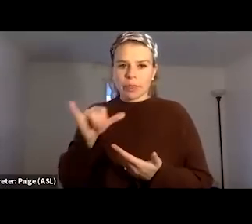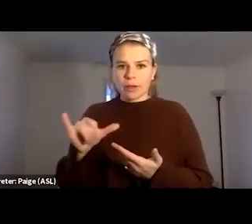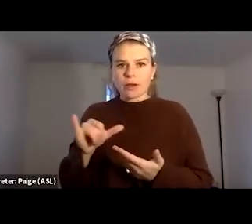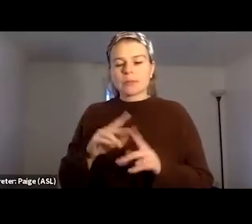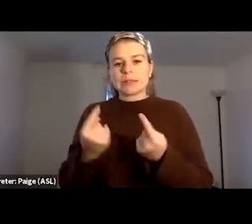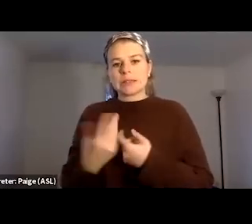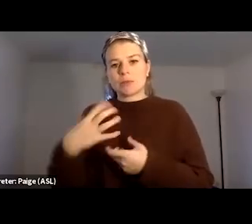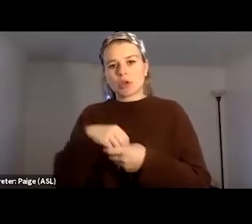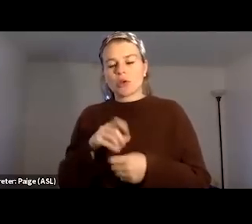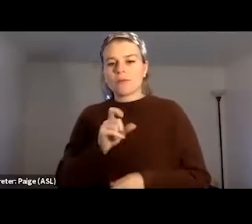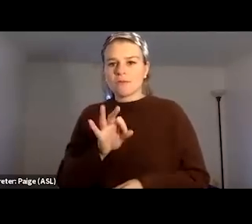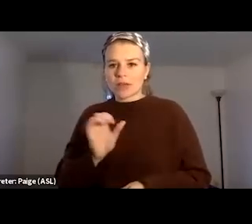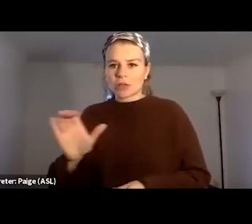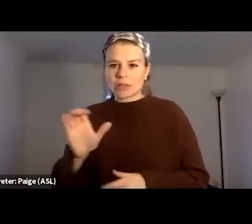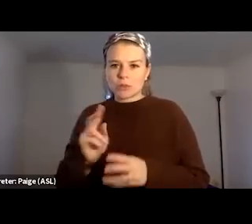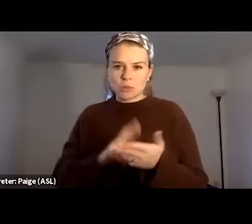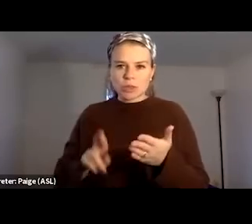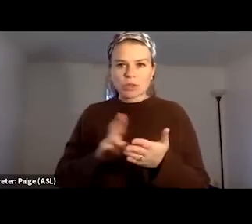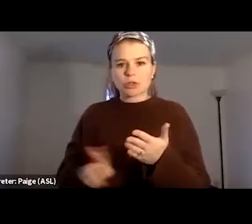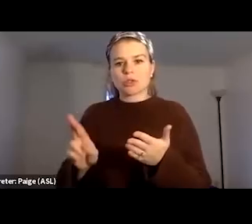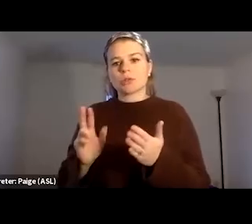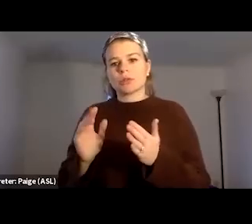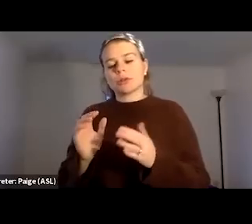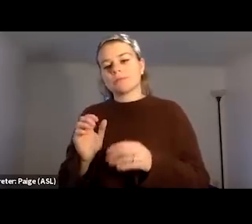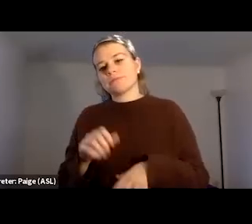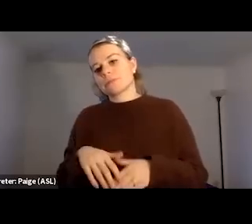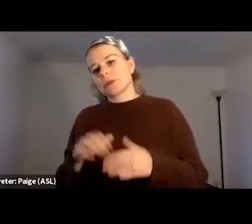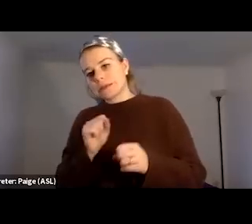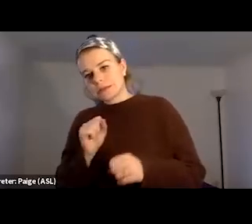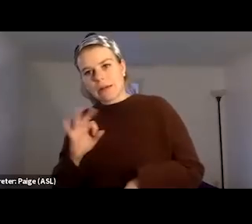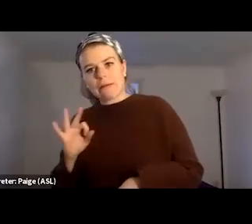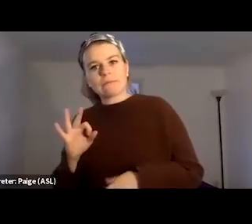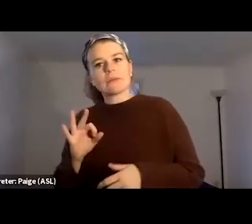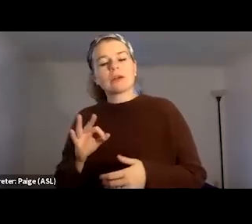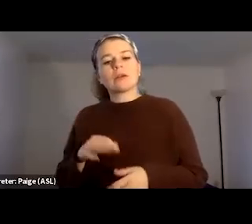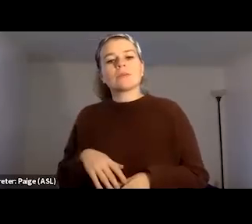mentores pares y otro personal del Programa de Recuperación y Salud Comunitaria de Yale, también conocido como PRCH.